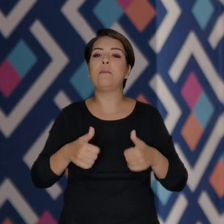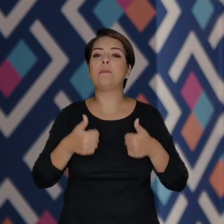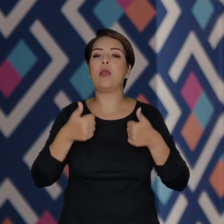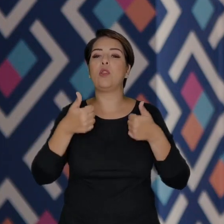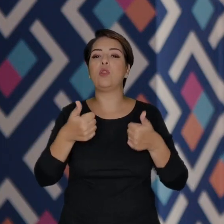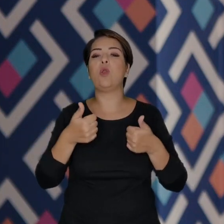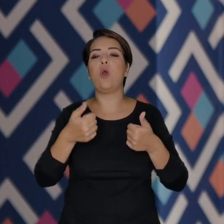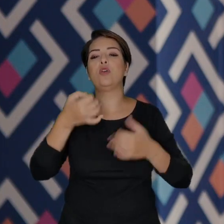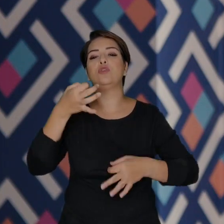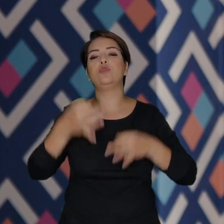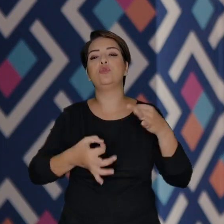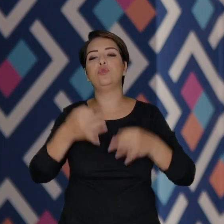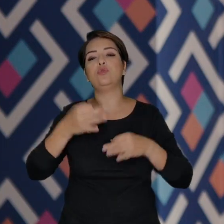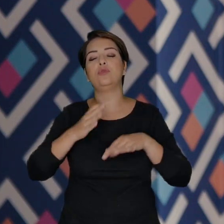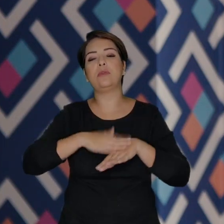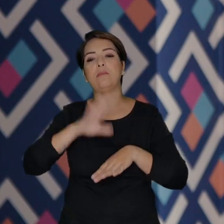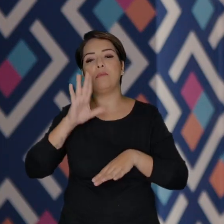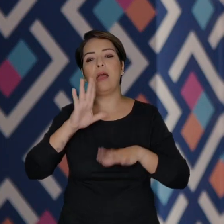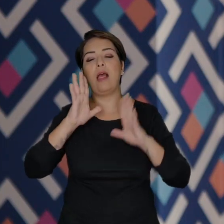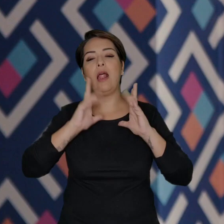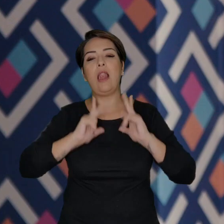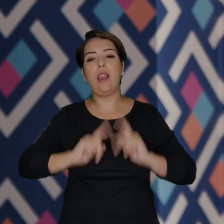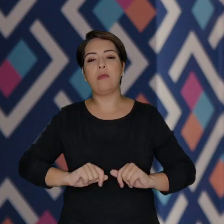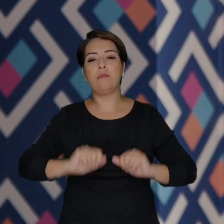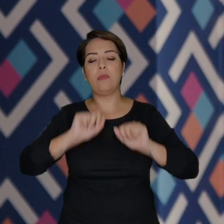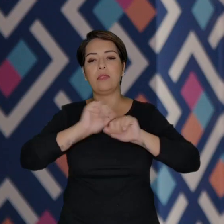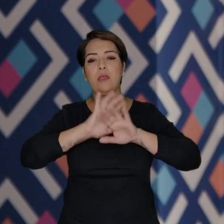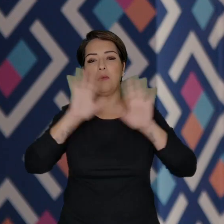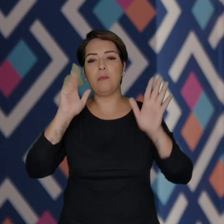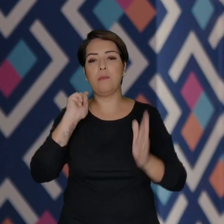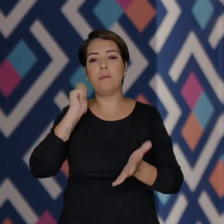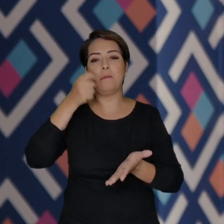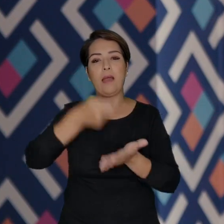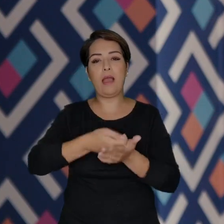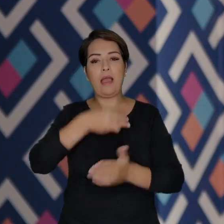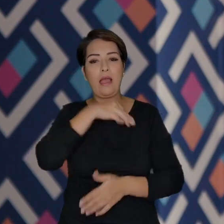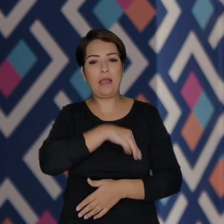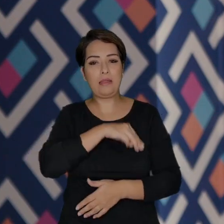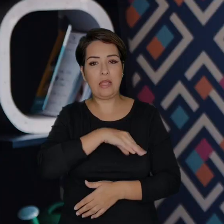Ela precisa ser mais justa, ser limpa, transparente, pagar salários dignos.